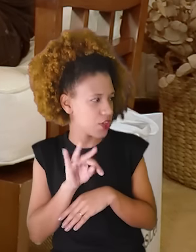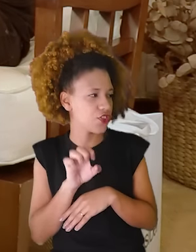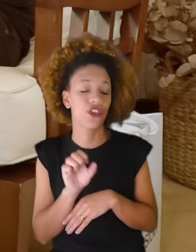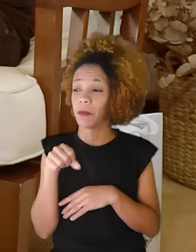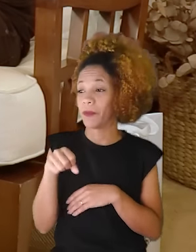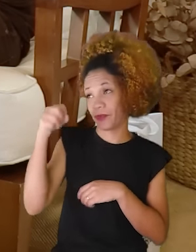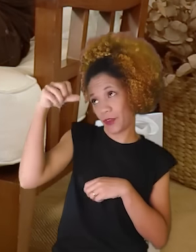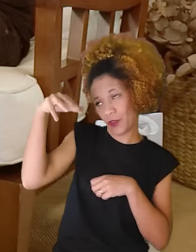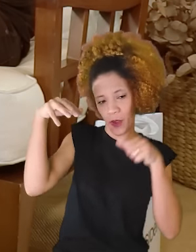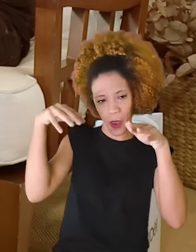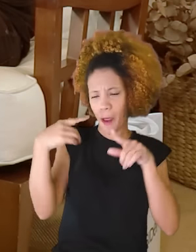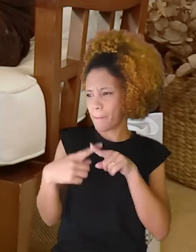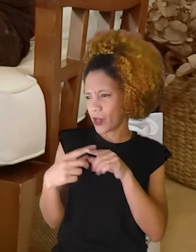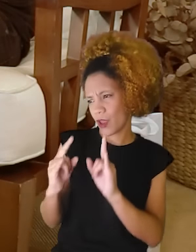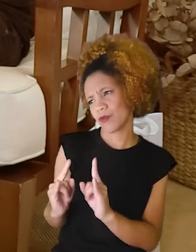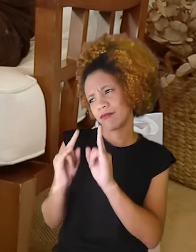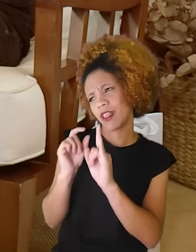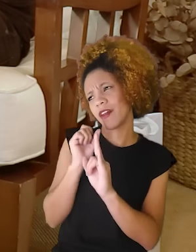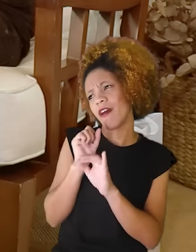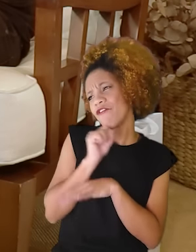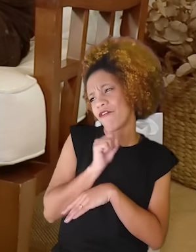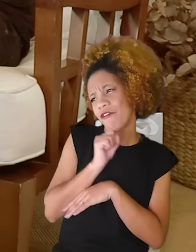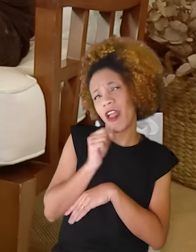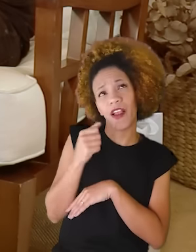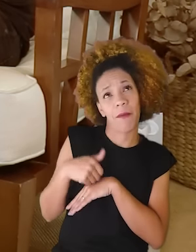lá meus leds né porque é um prédio muito antigo é o prédio mais antigo de C acabando você quase